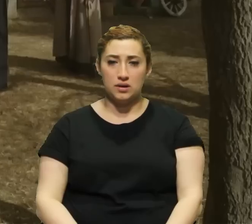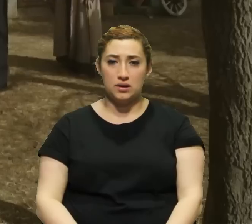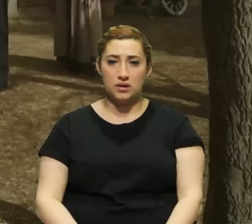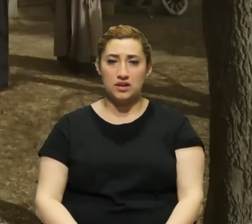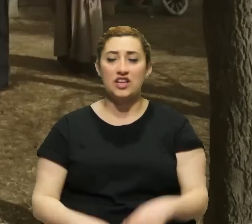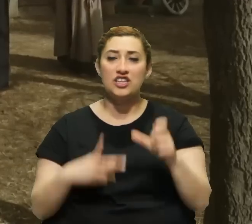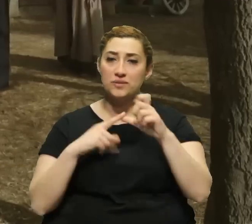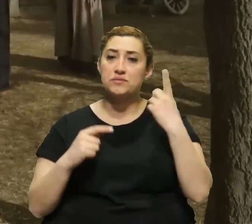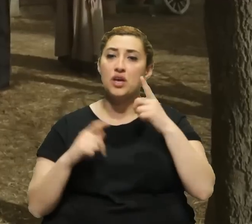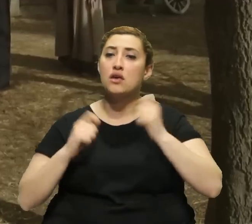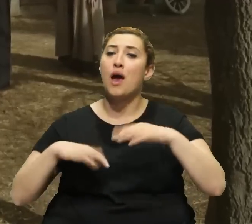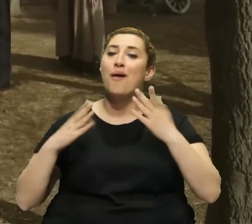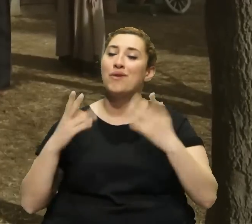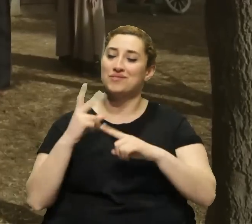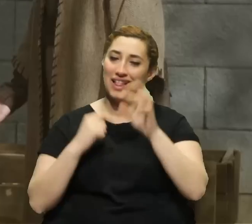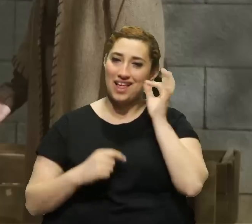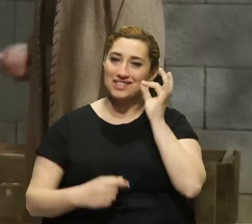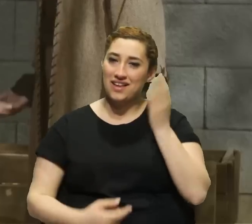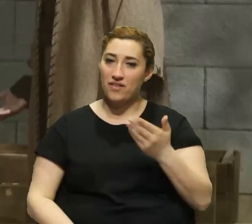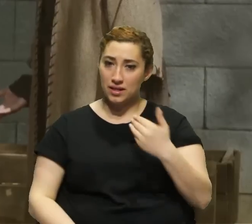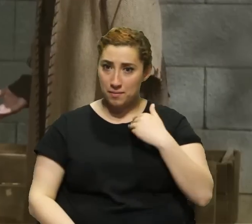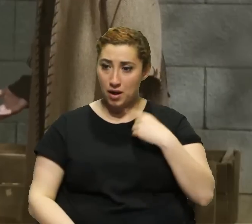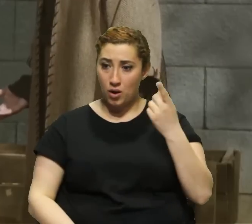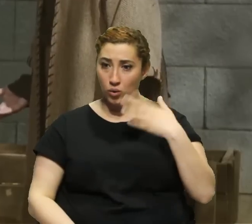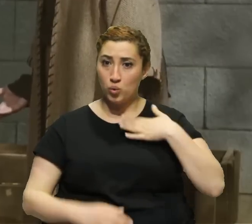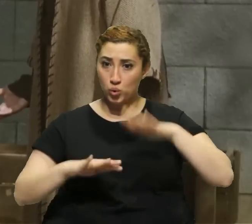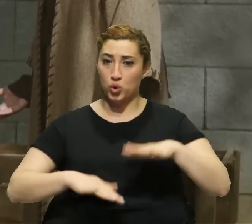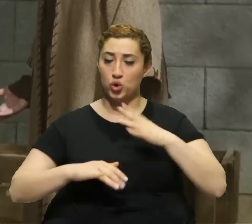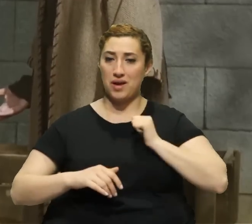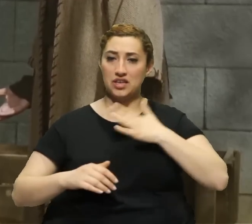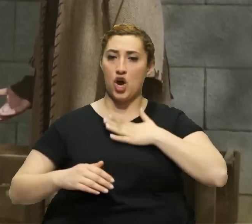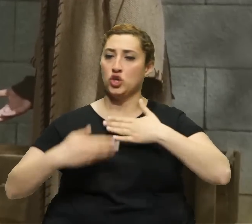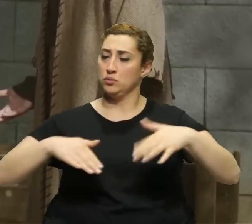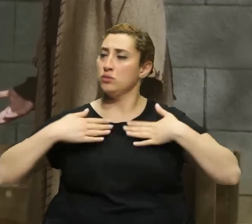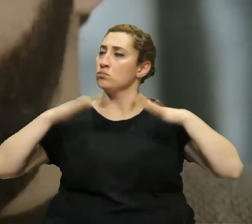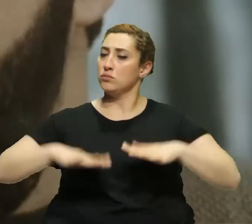Şeyh’imiz bir şey yapmamıştır İlyas Efendi. Ben durmuşumdur kolağasının karşısına.